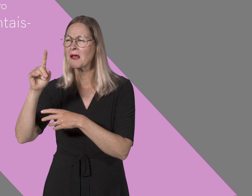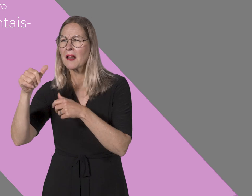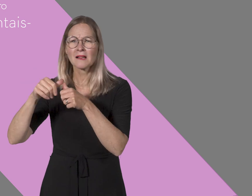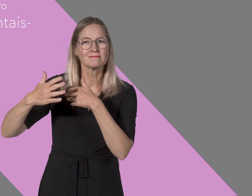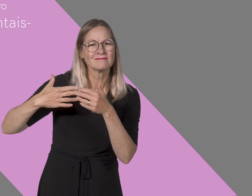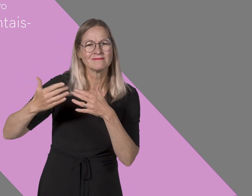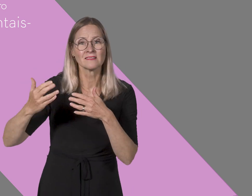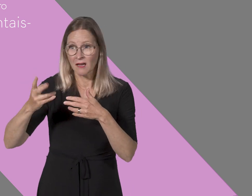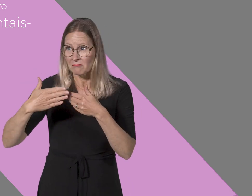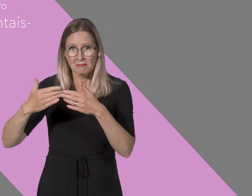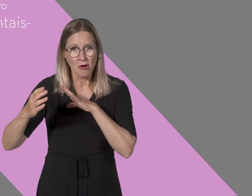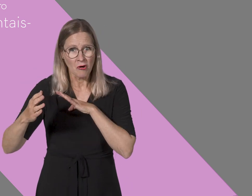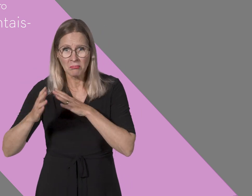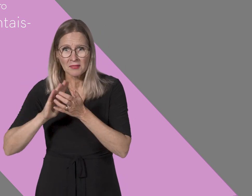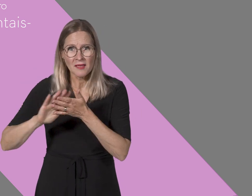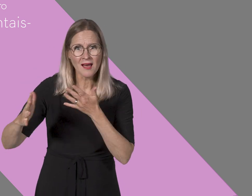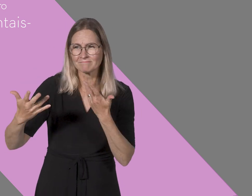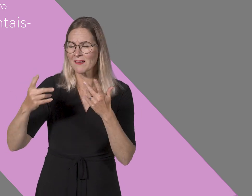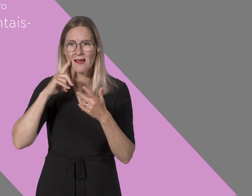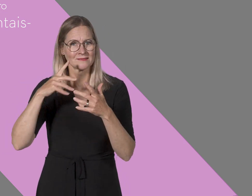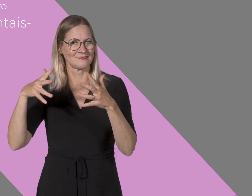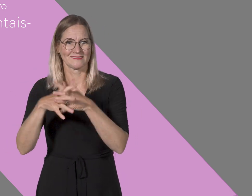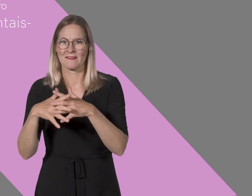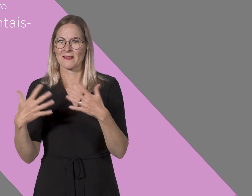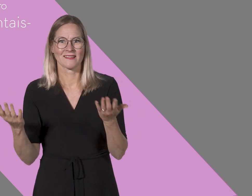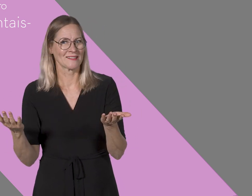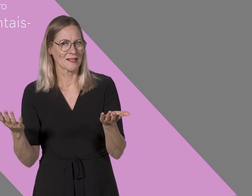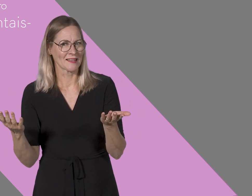Aina ei ole myöskään selvää, mitä liitossa tehdään vai tehdäänkö mitään.